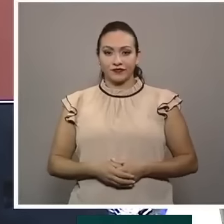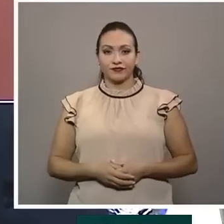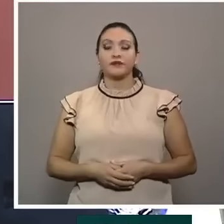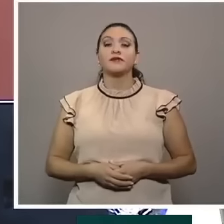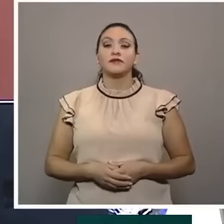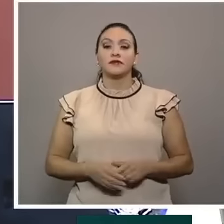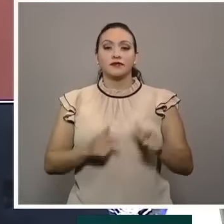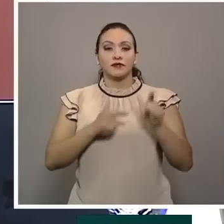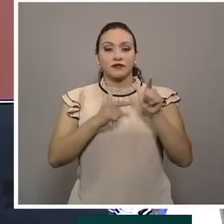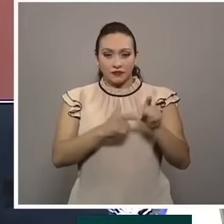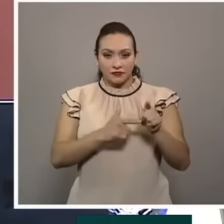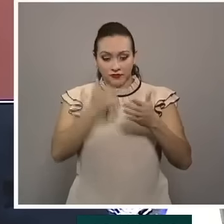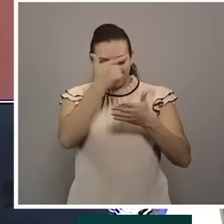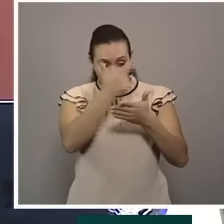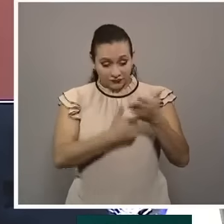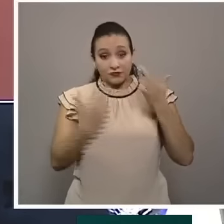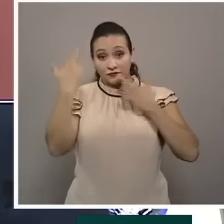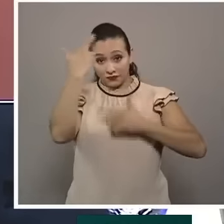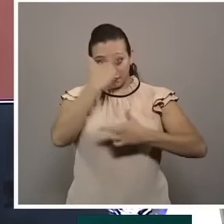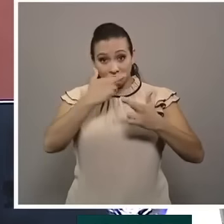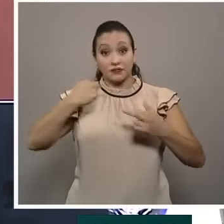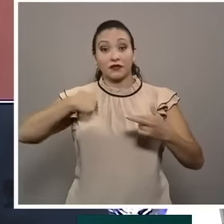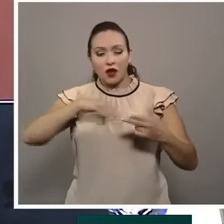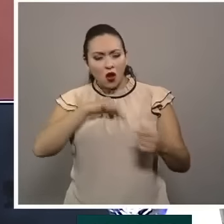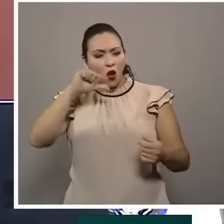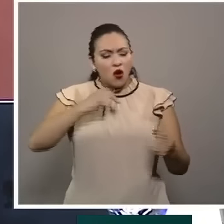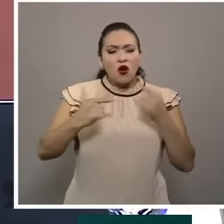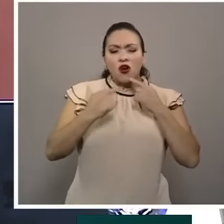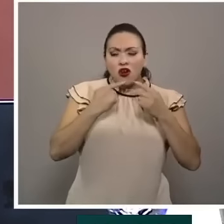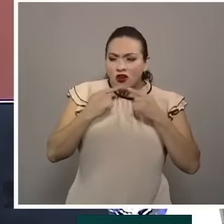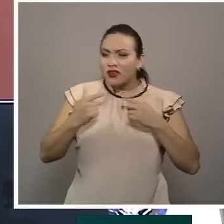asuntos que queremos resolver en esta sesión pública con ustedes. Entonces,